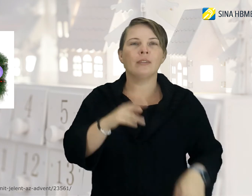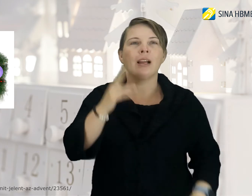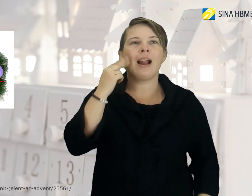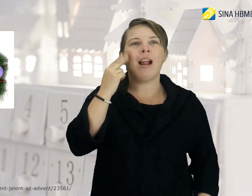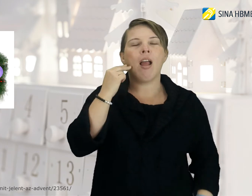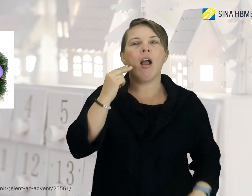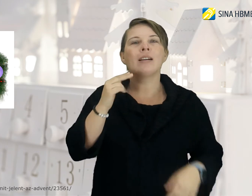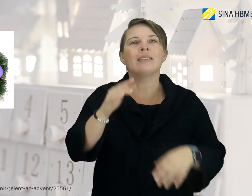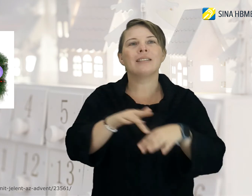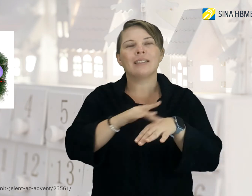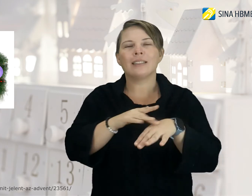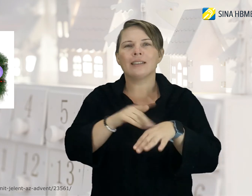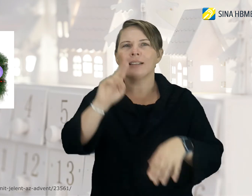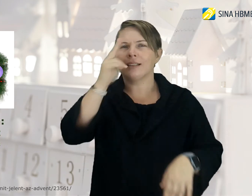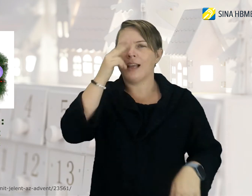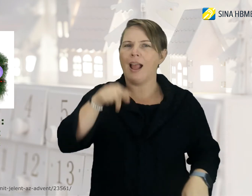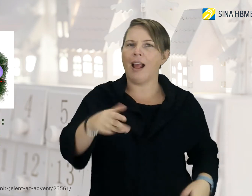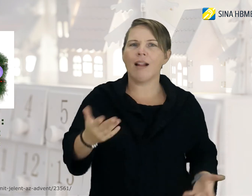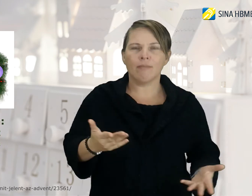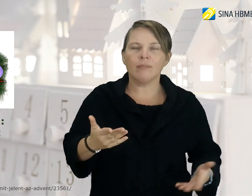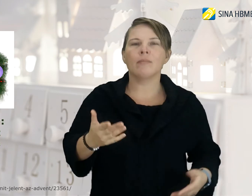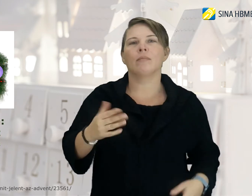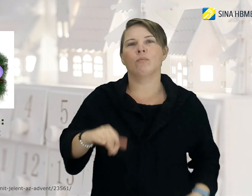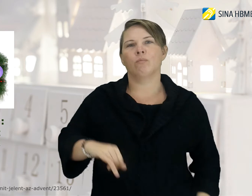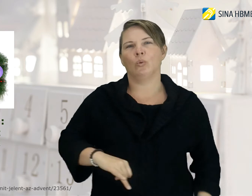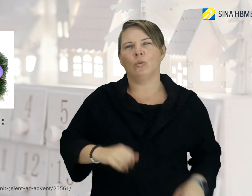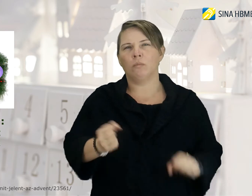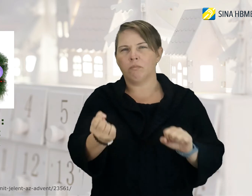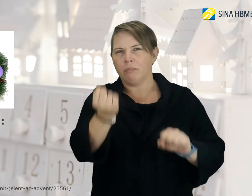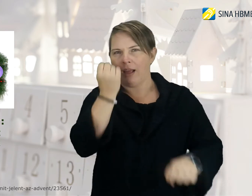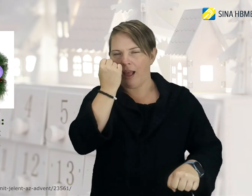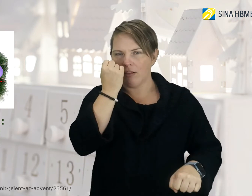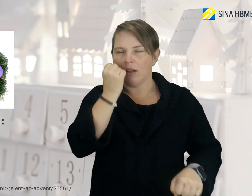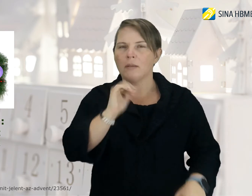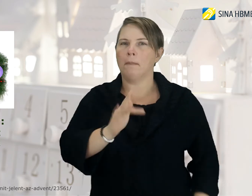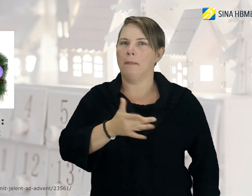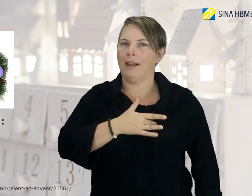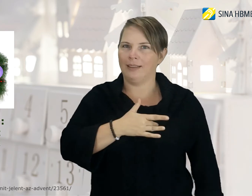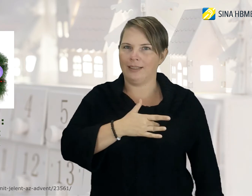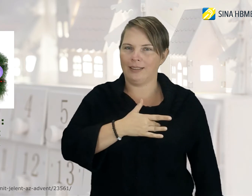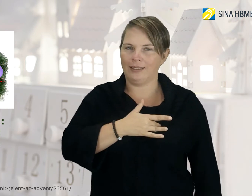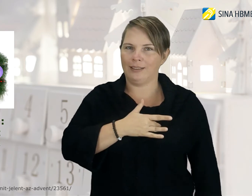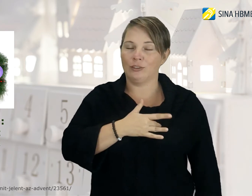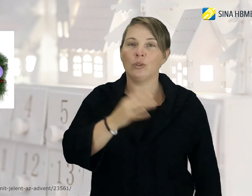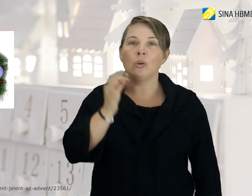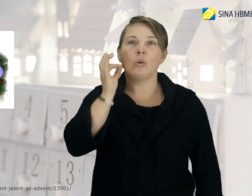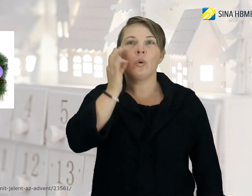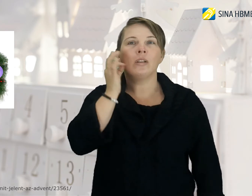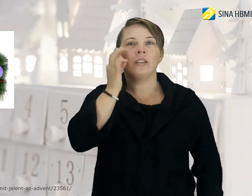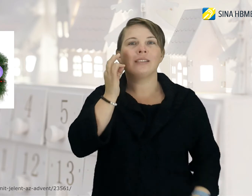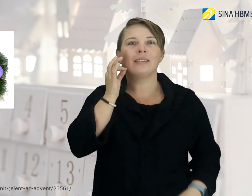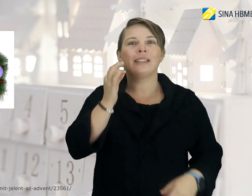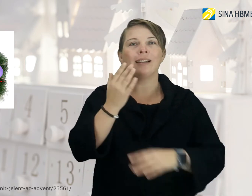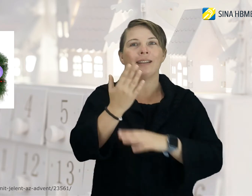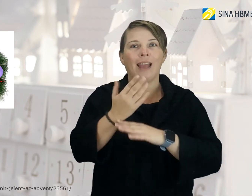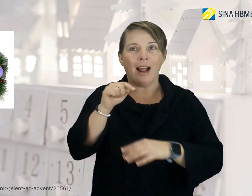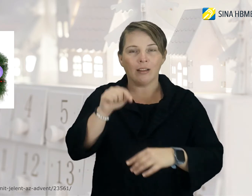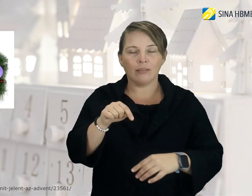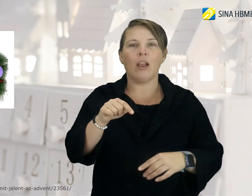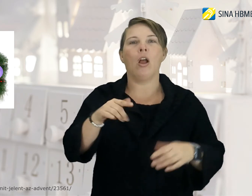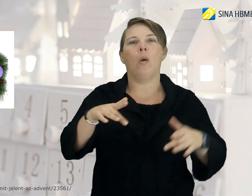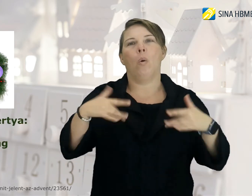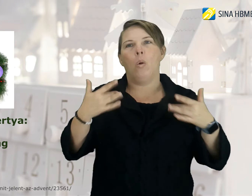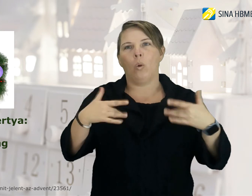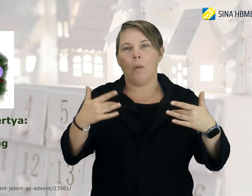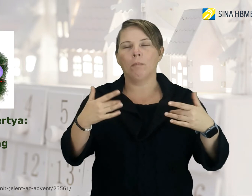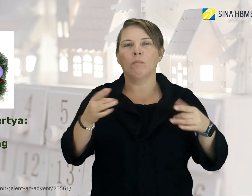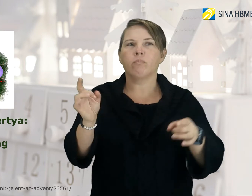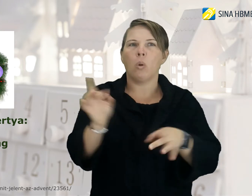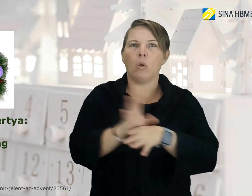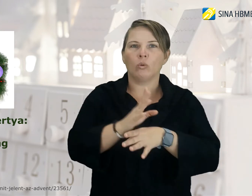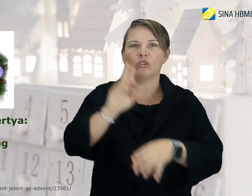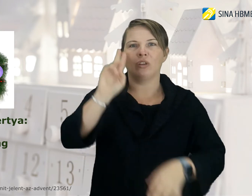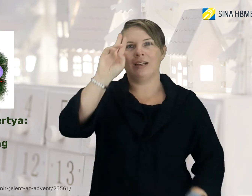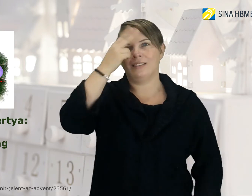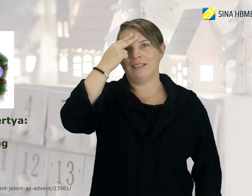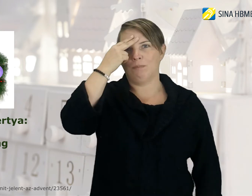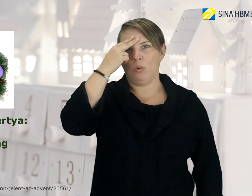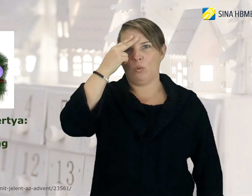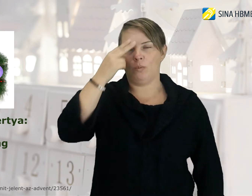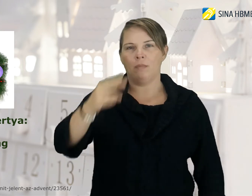A lila szín jelképezi a bűnbánatot és a megtérést, a rózsaszínű gyertya az öröm és a boldogság szimbóluma.